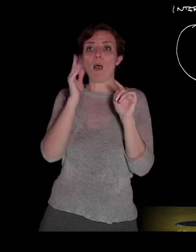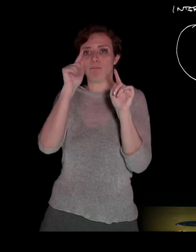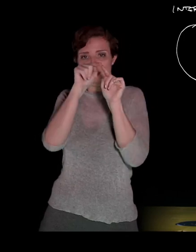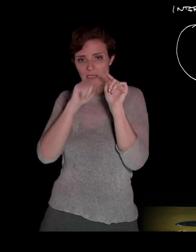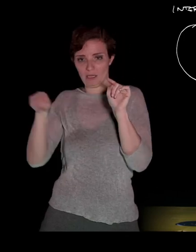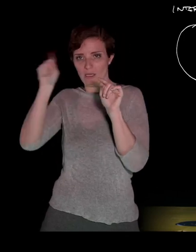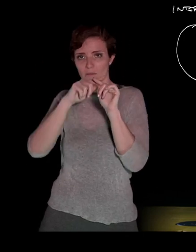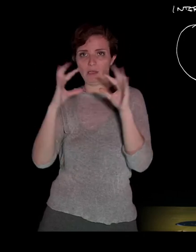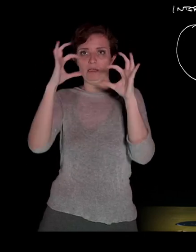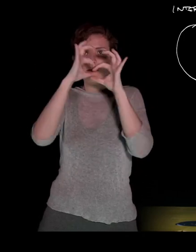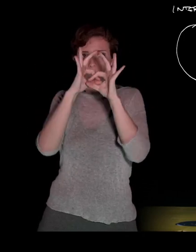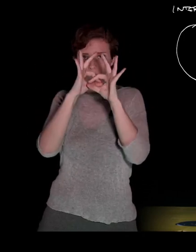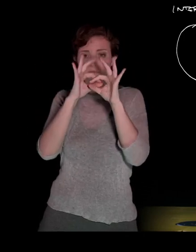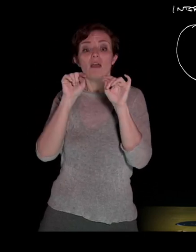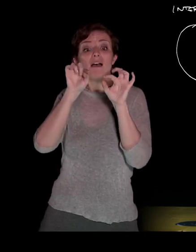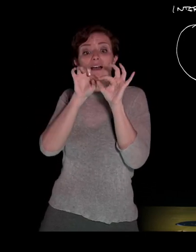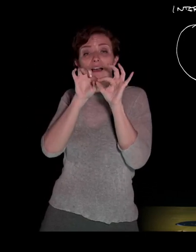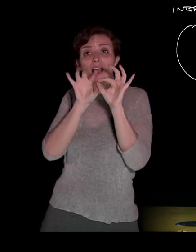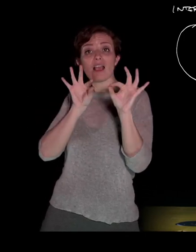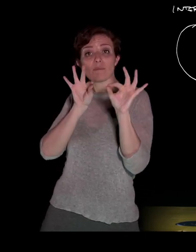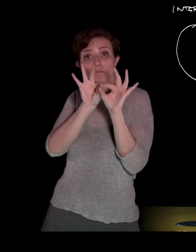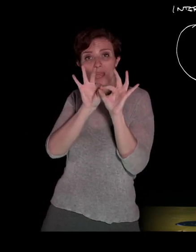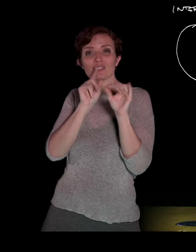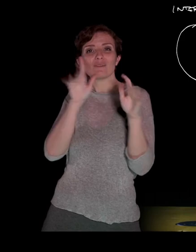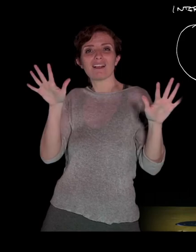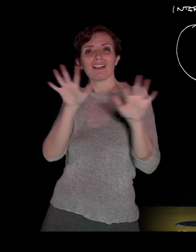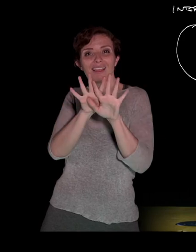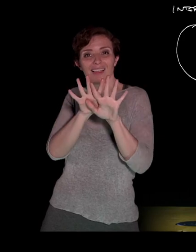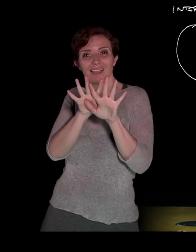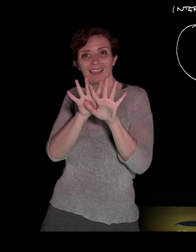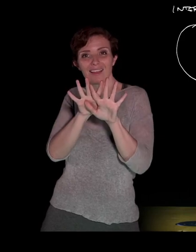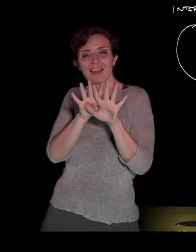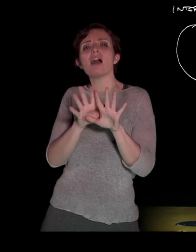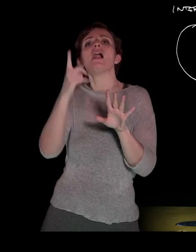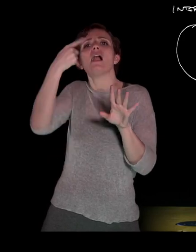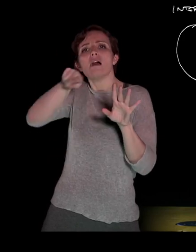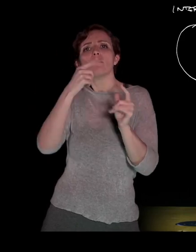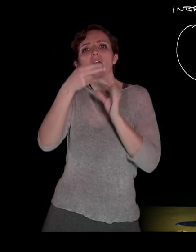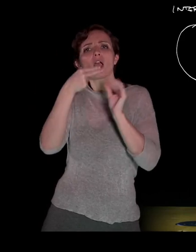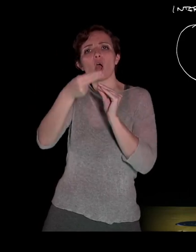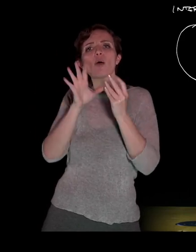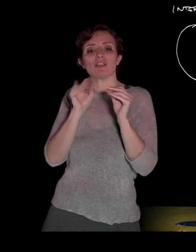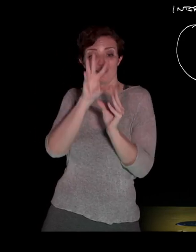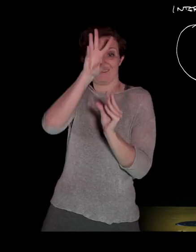..poi descriviamo l'intersezione tra 'A' e 'B' come: l'insieme delle 'x' tali che...